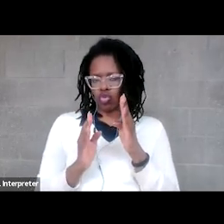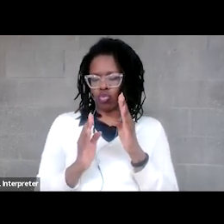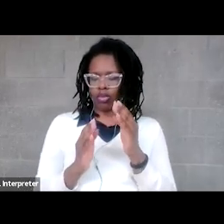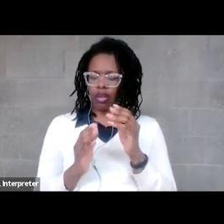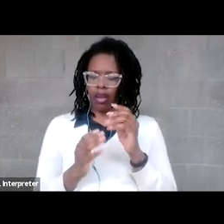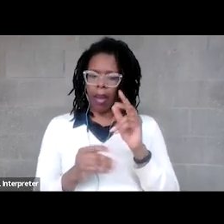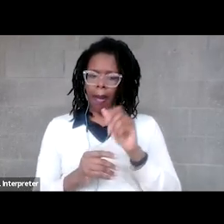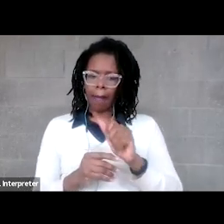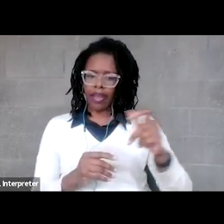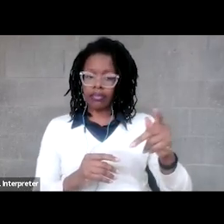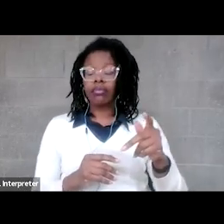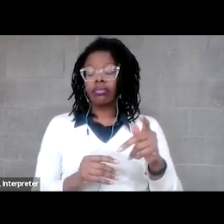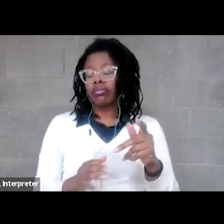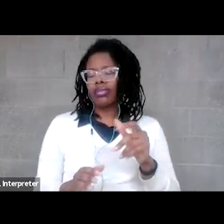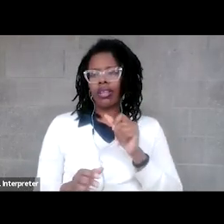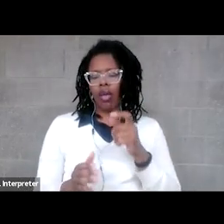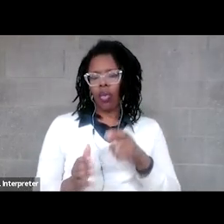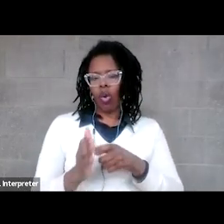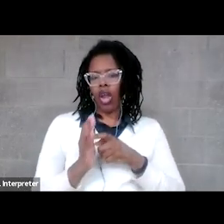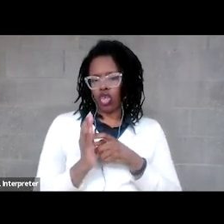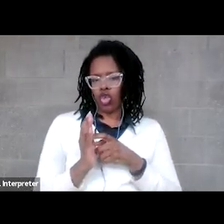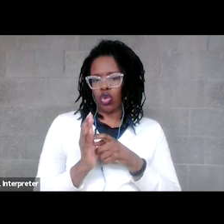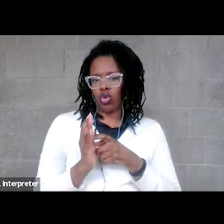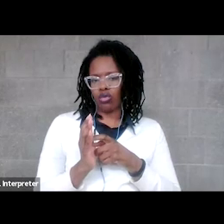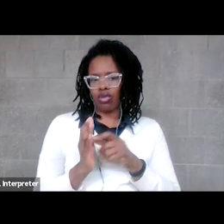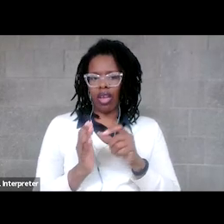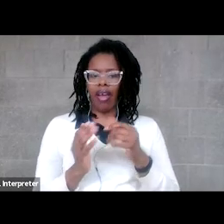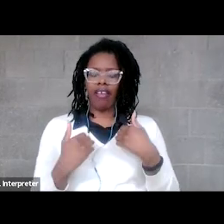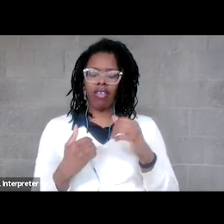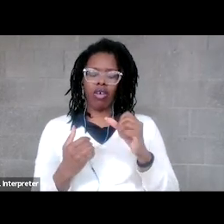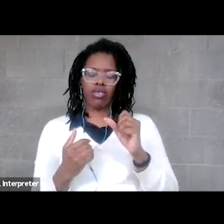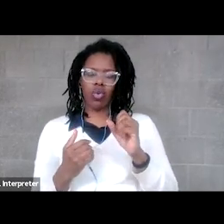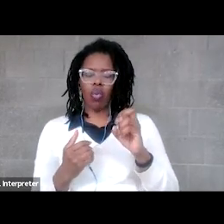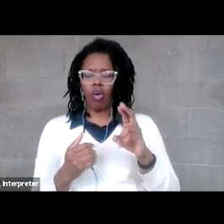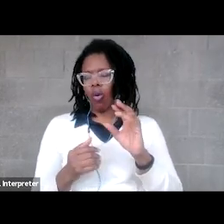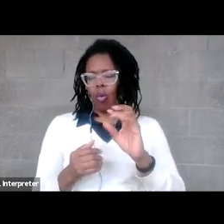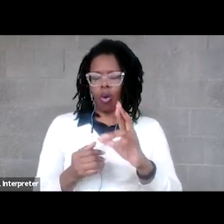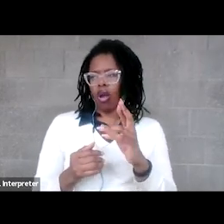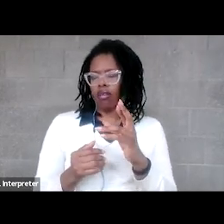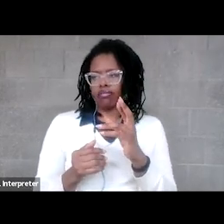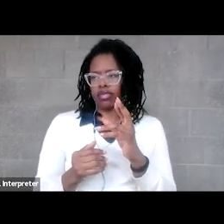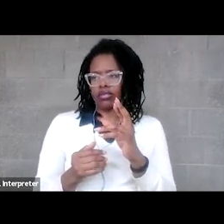Así que también, aunque no es un requisito hacer SOAR para tener una gran colaboración con su oficina de campo de la SSA, definitivamente ayuda.